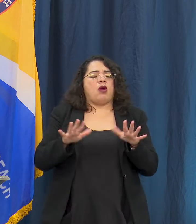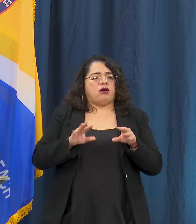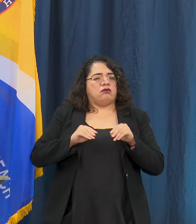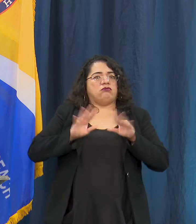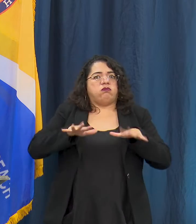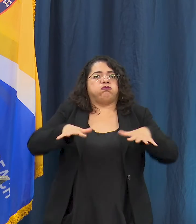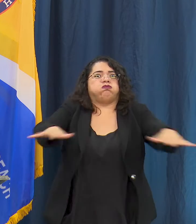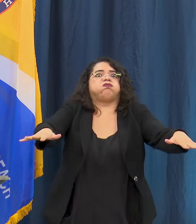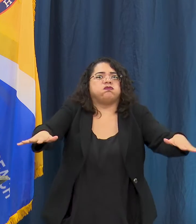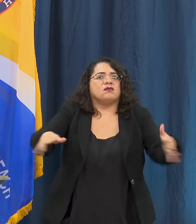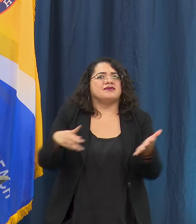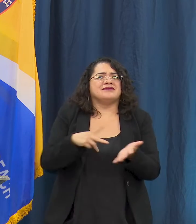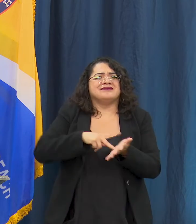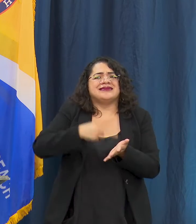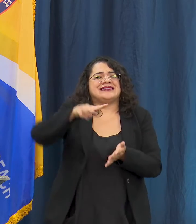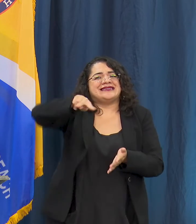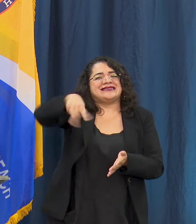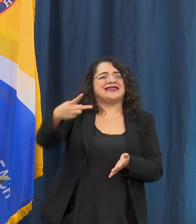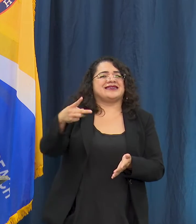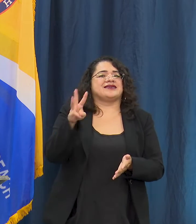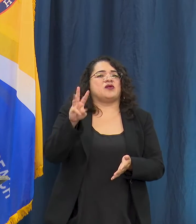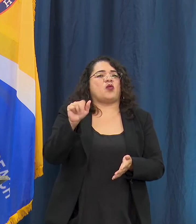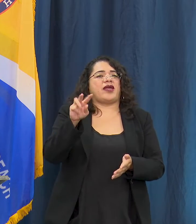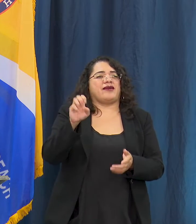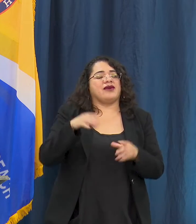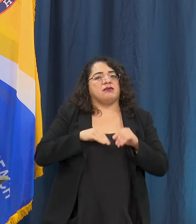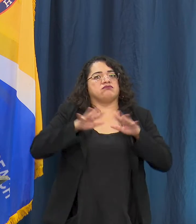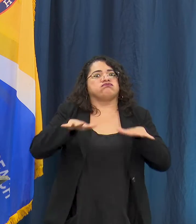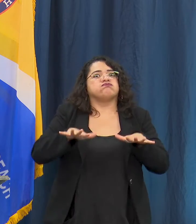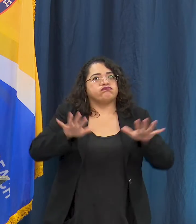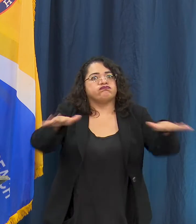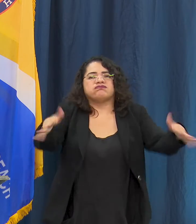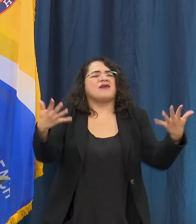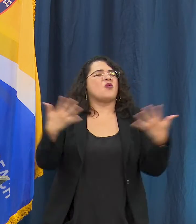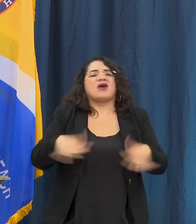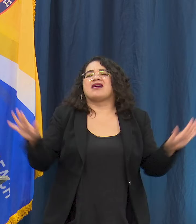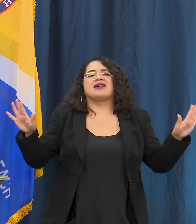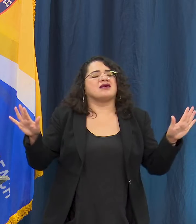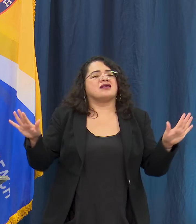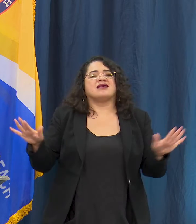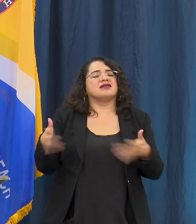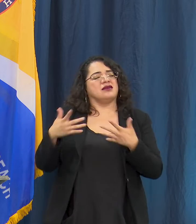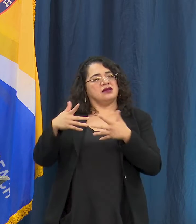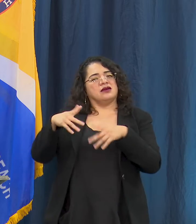ella heimeau's mess las policías para seguir a nuestros union s en casa o'hara